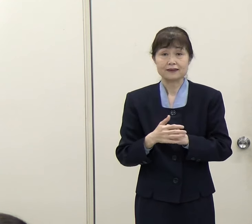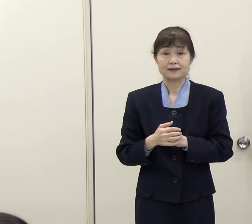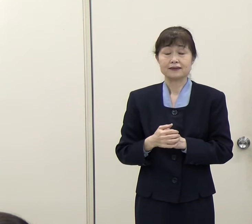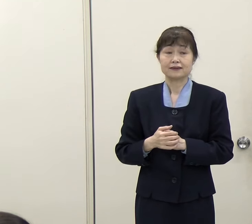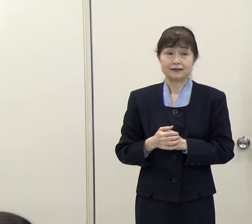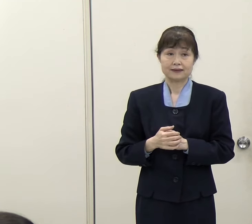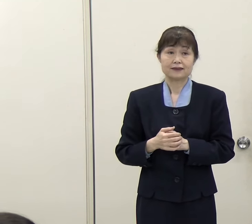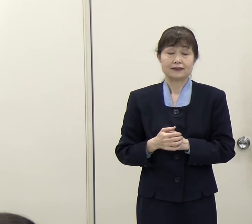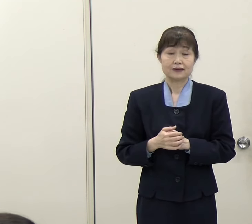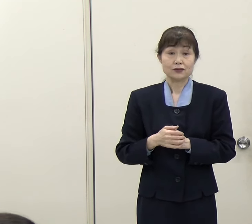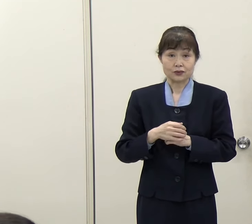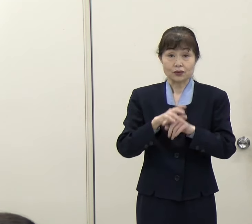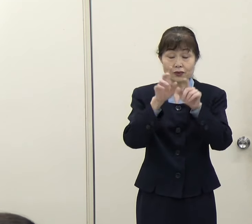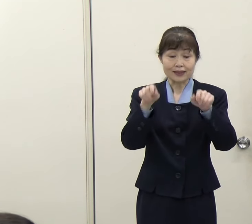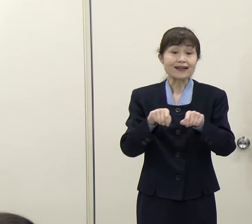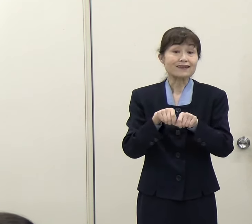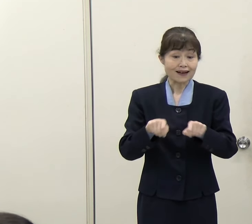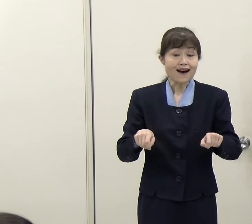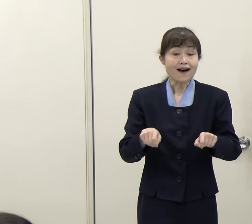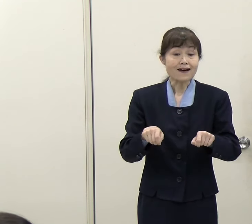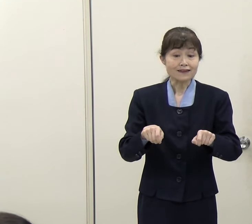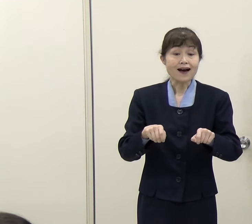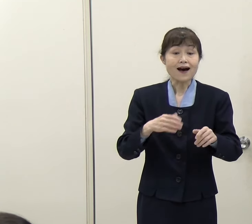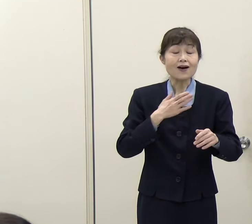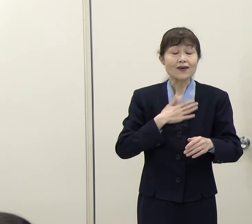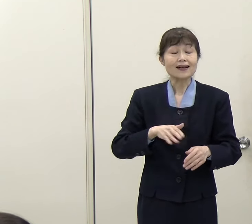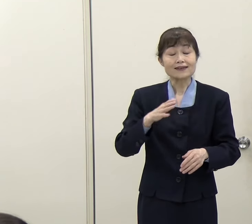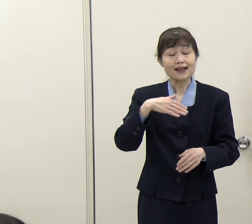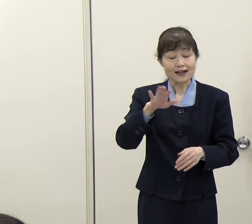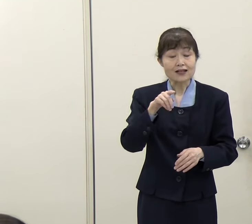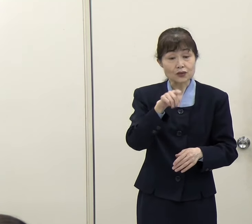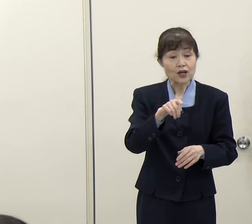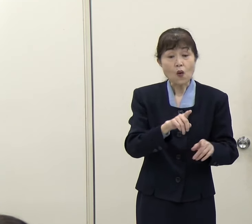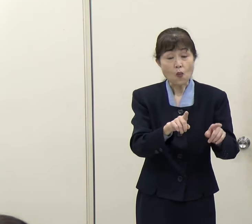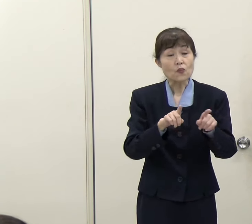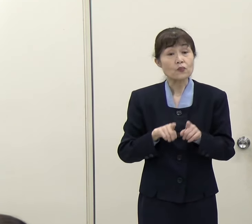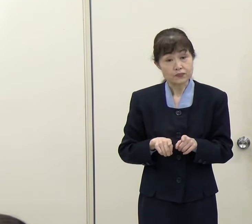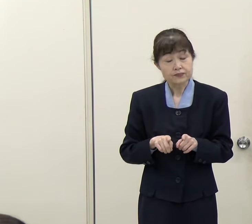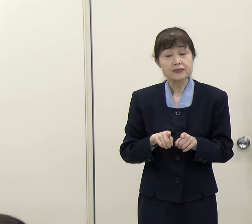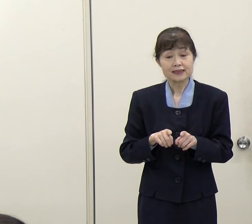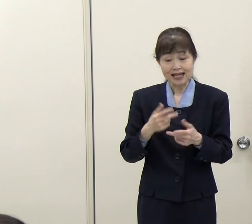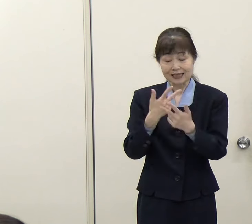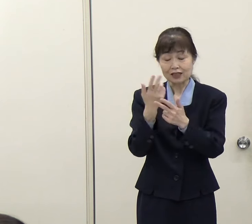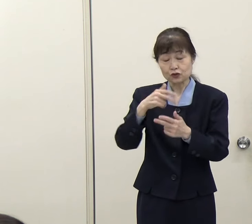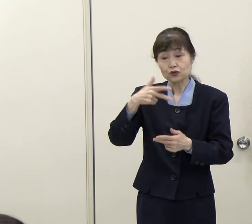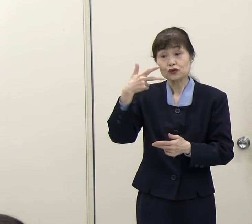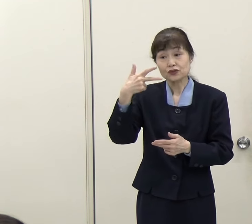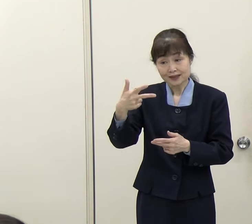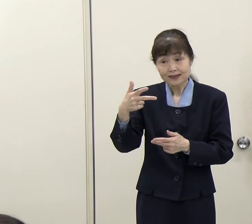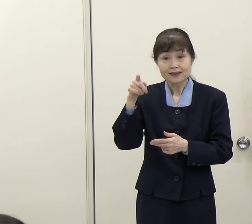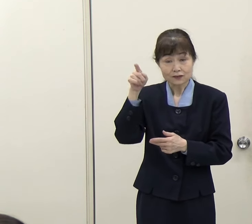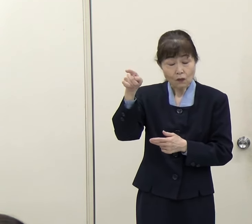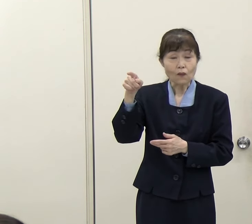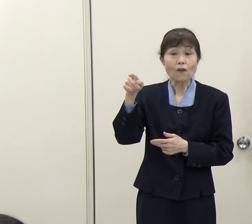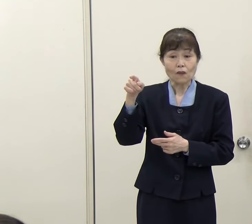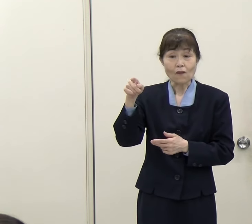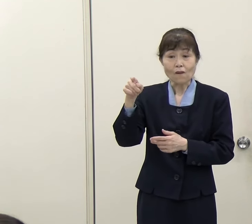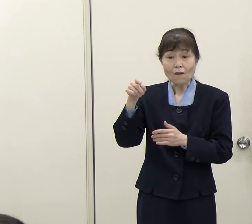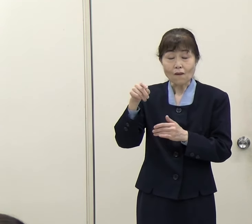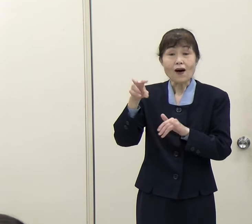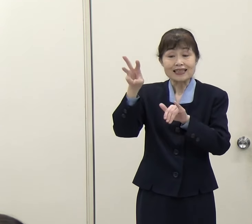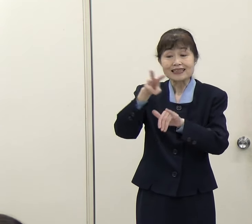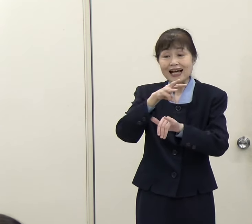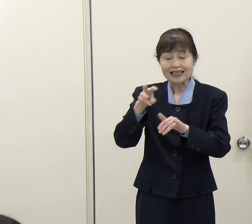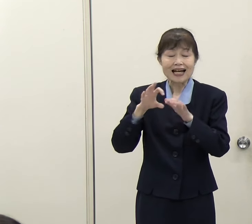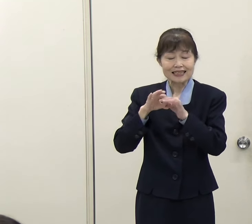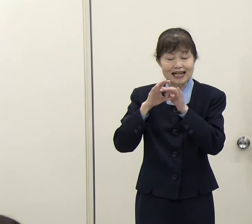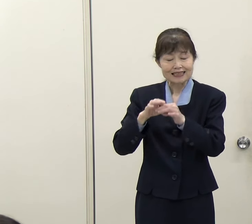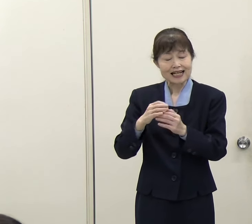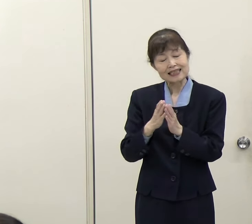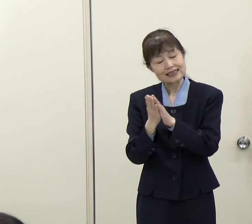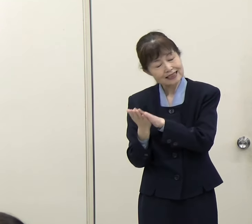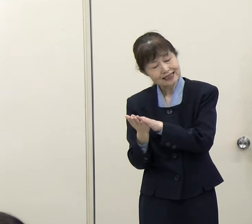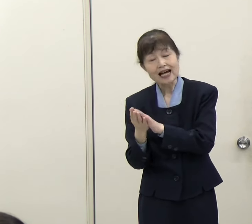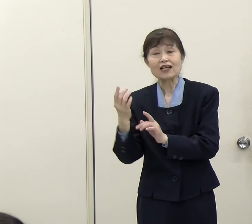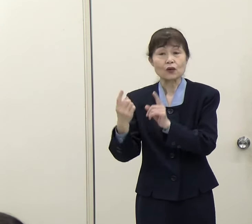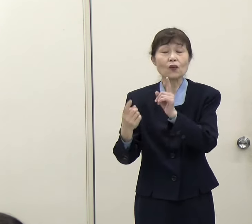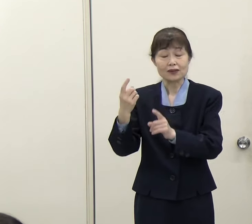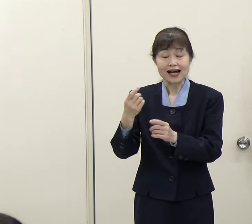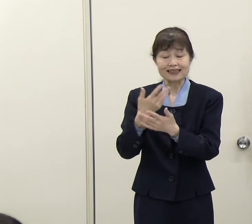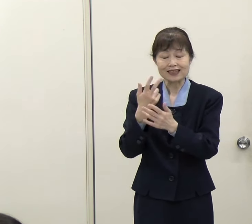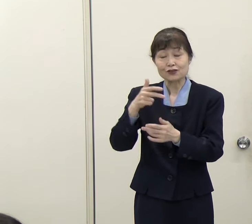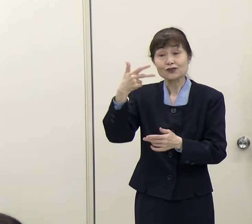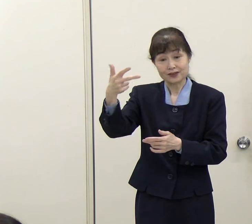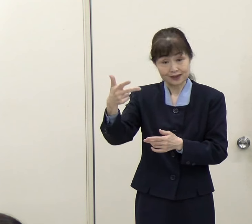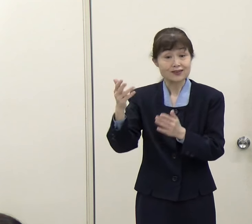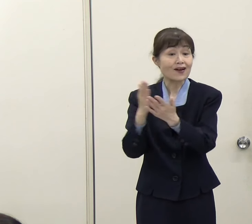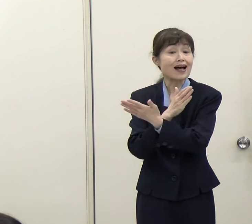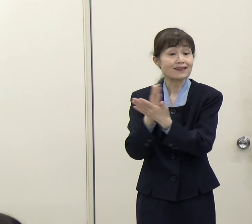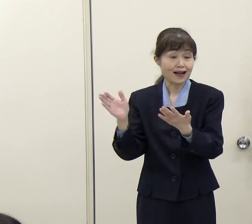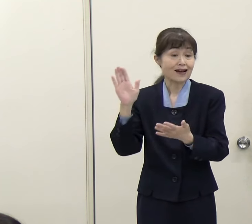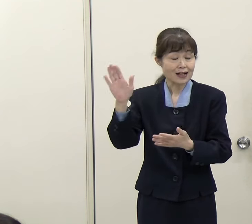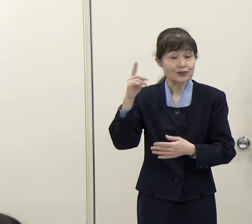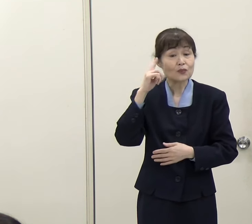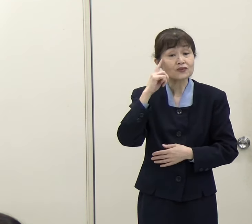その結果を基にして、北九州市で、災害に起因する死者かどうかというのを判断されると理解しています。